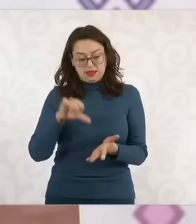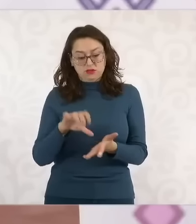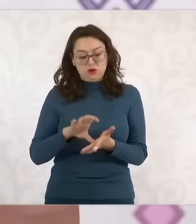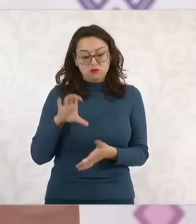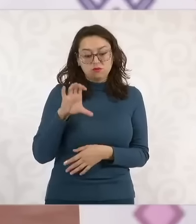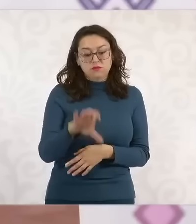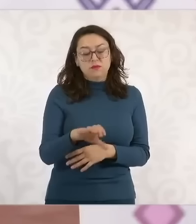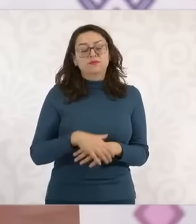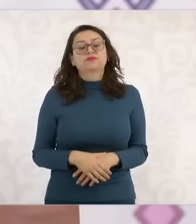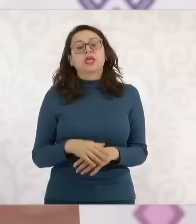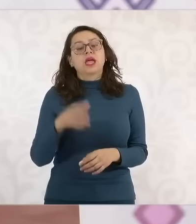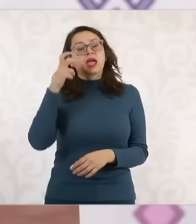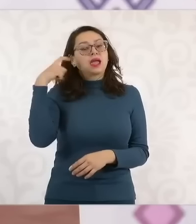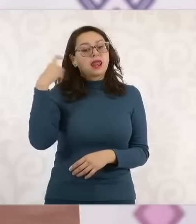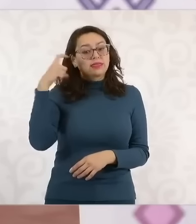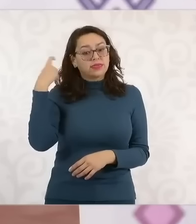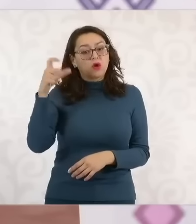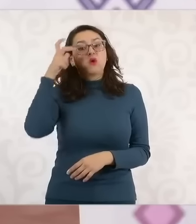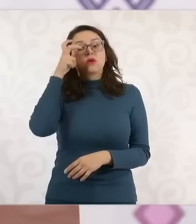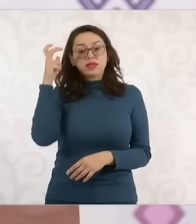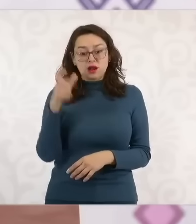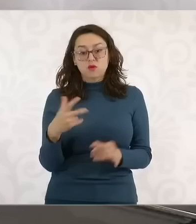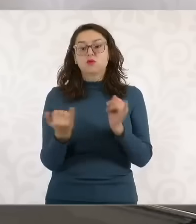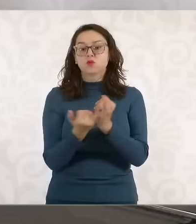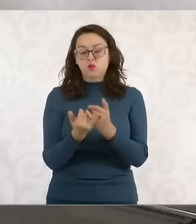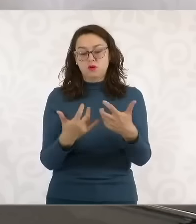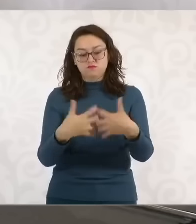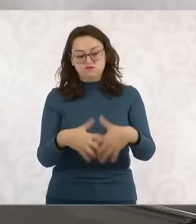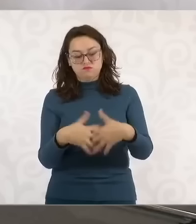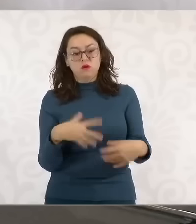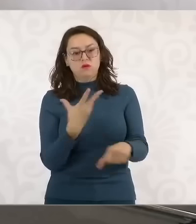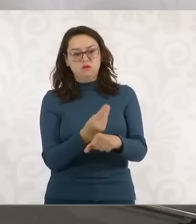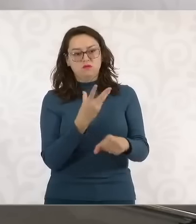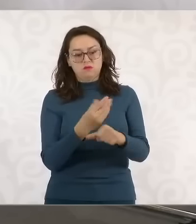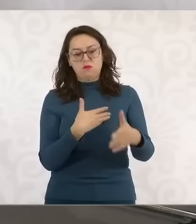Querétaro e Hidalgo, también con la modernización de nuestras plantas procesadoras, de las cuales